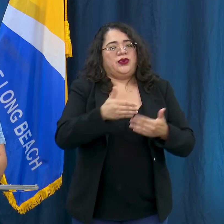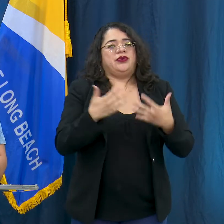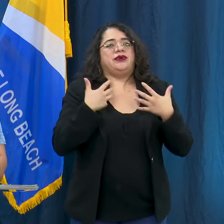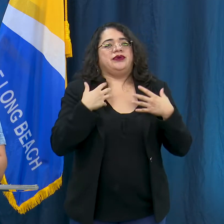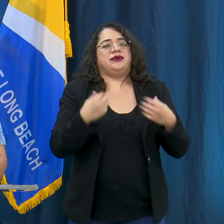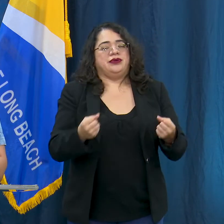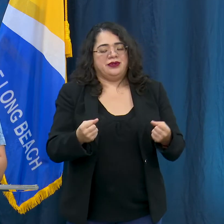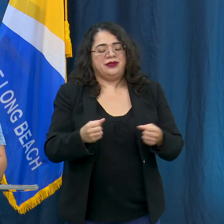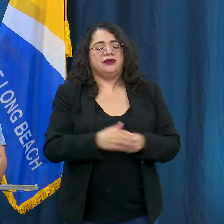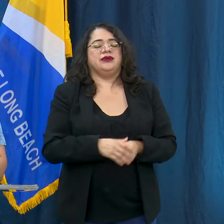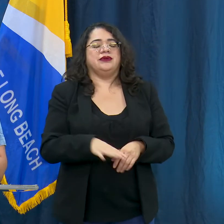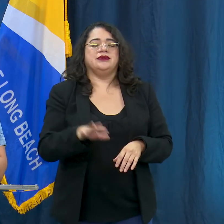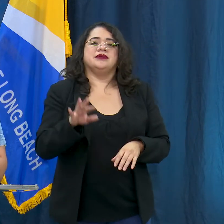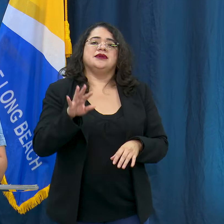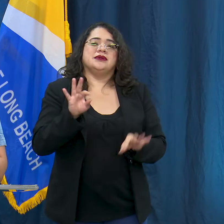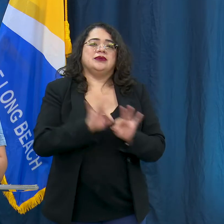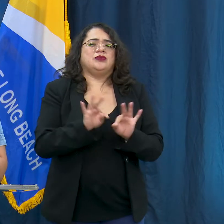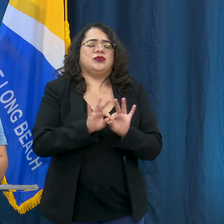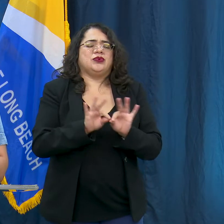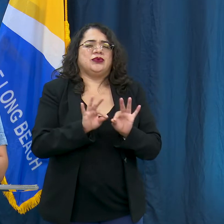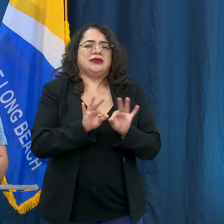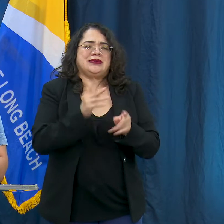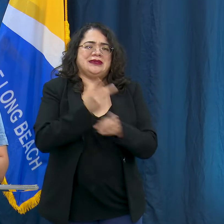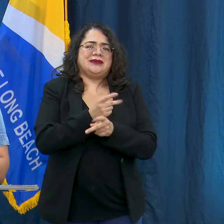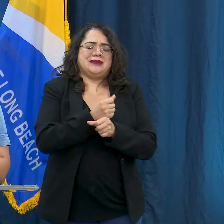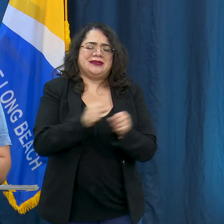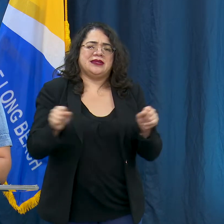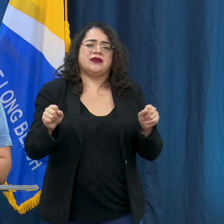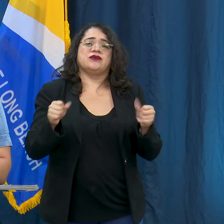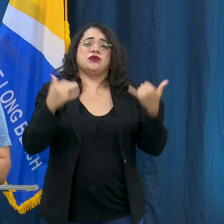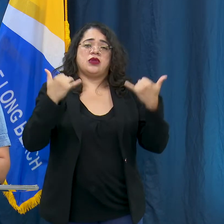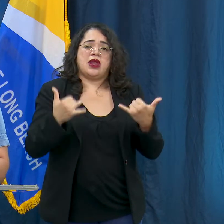que la ciudad de la noche en este momento cumple con los crateros de Bary